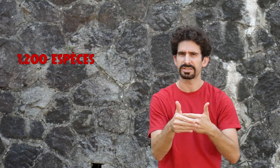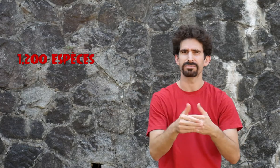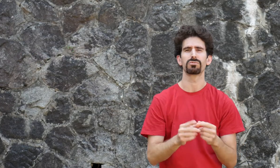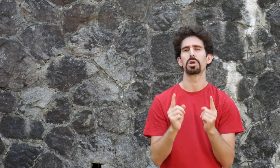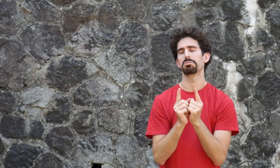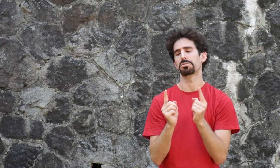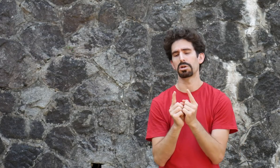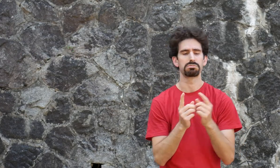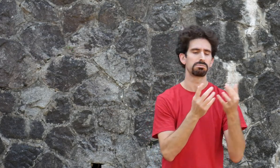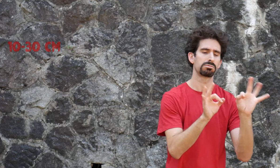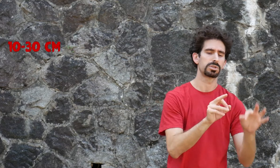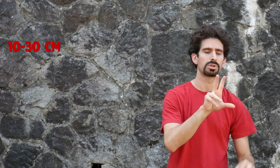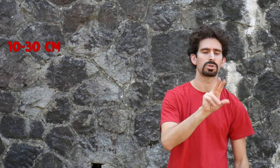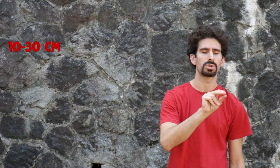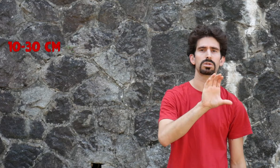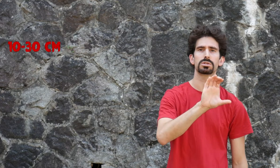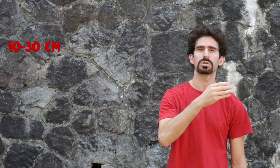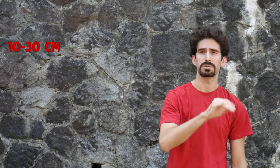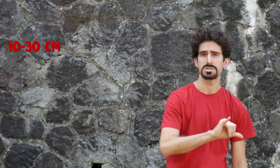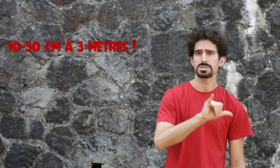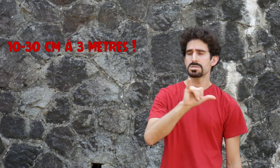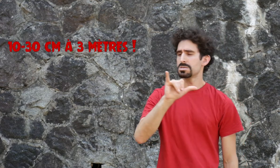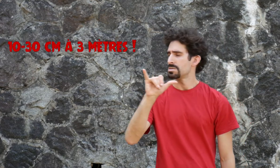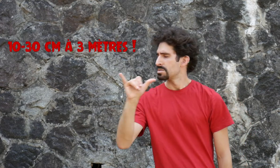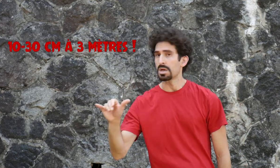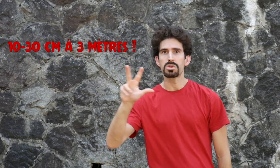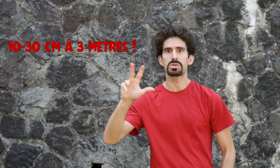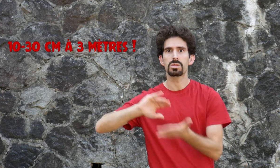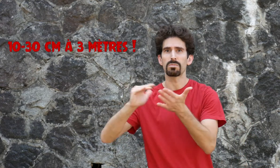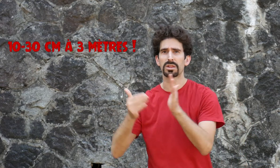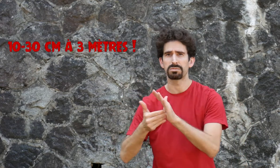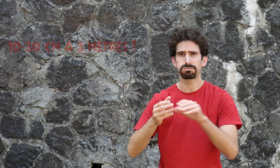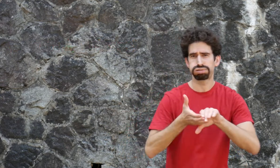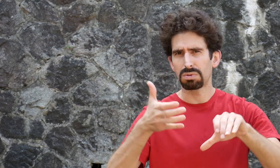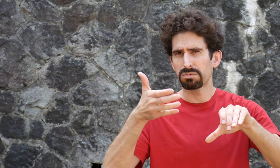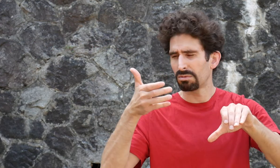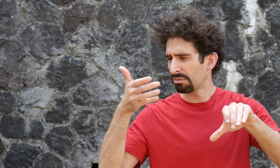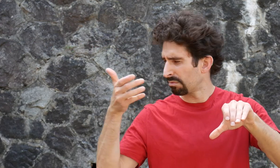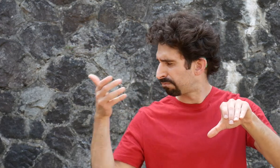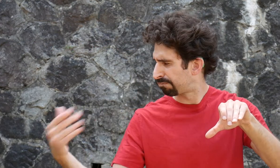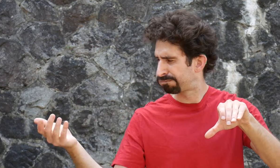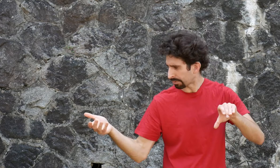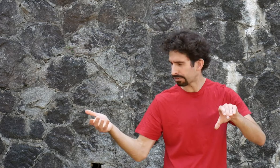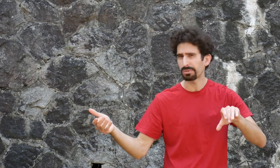Leur taille varie de 10-30 cm à... 3 mètres ! *Grosse bite*